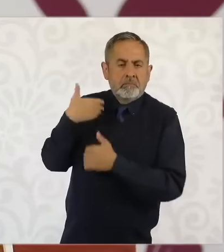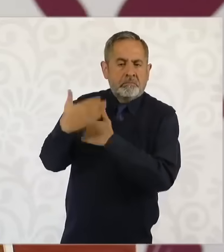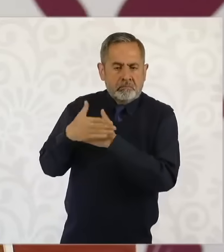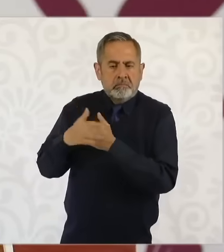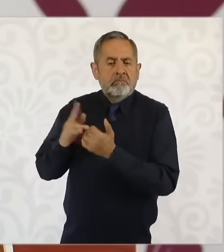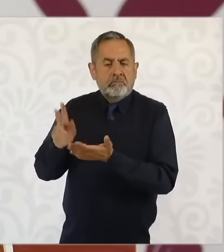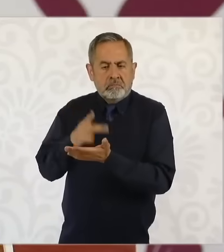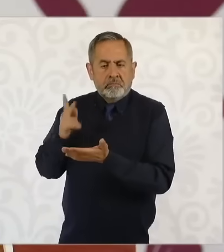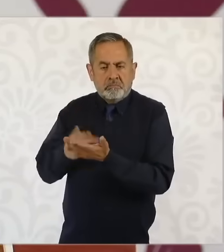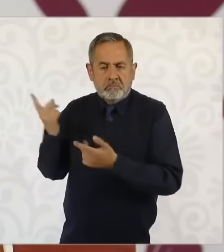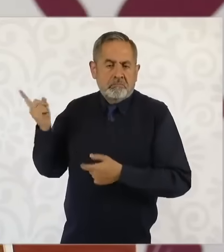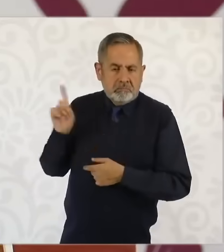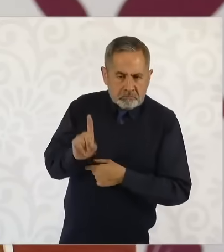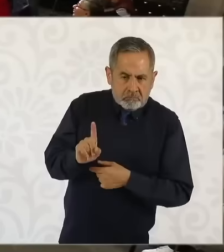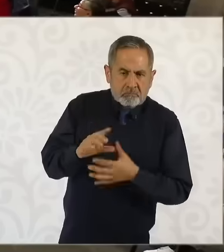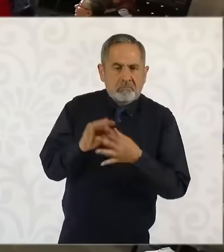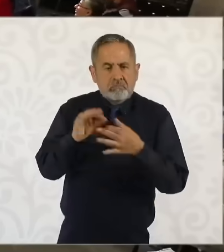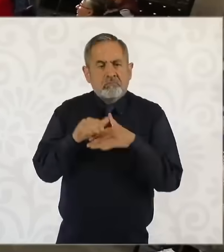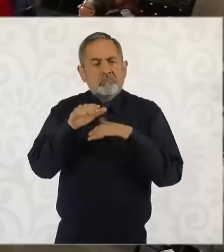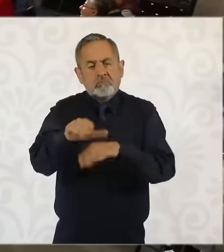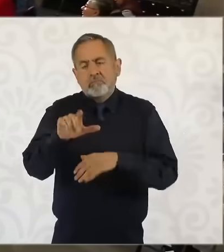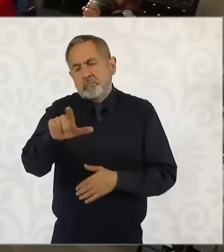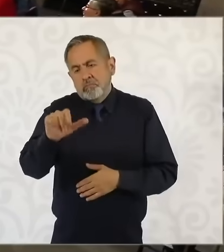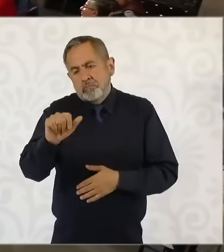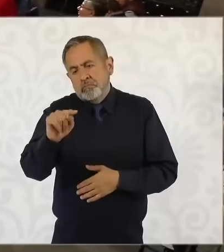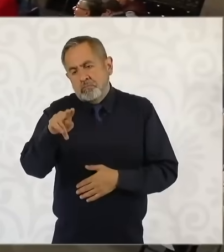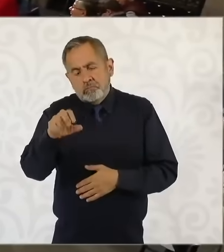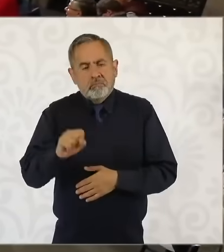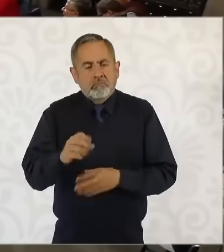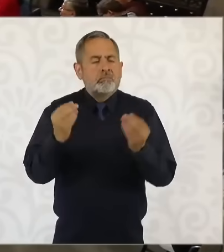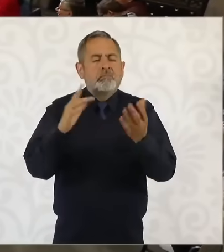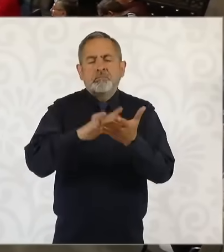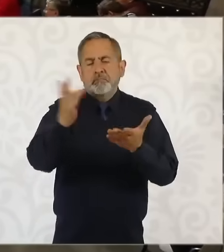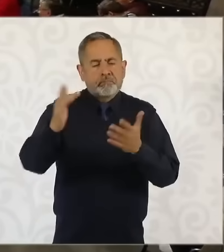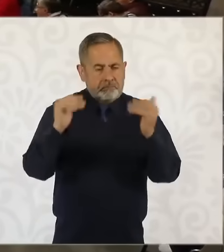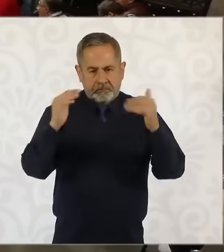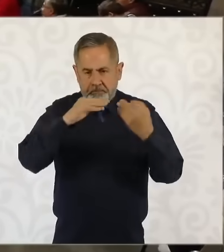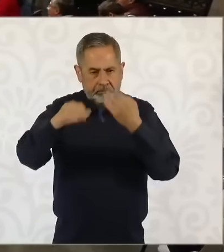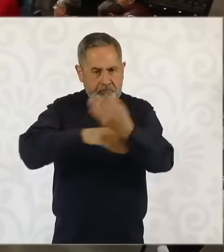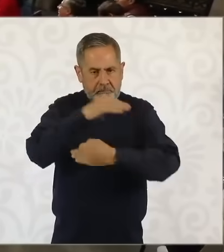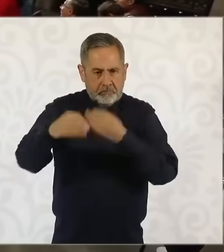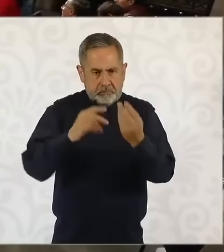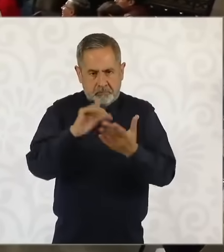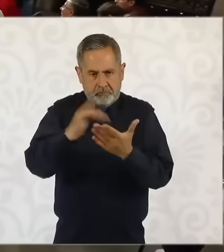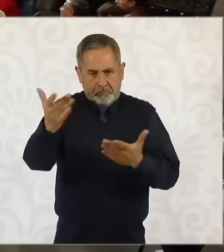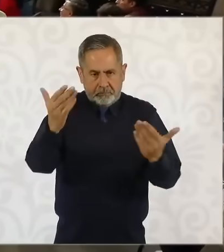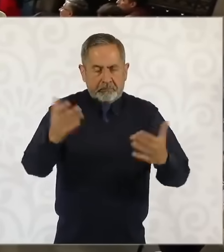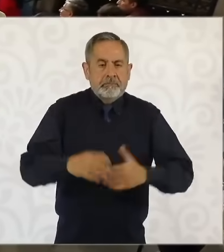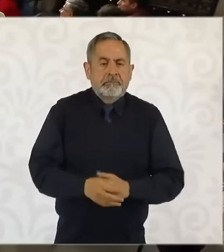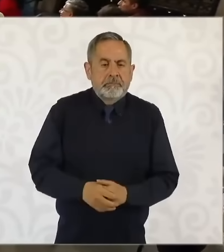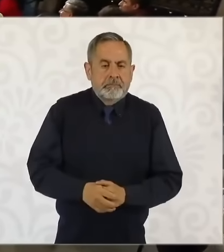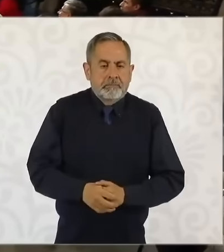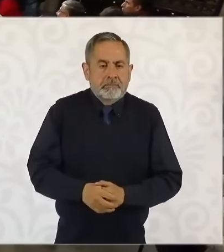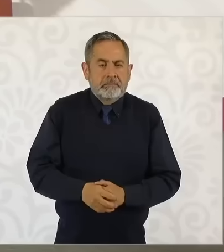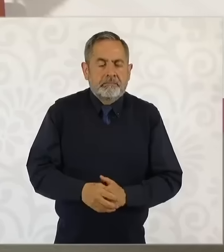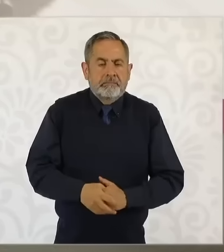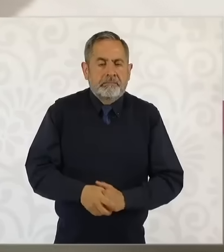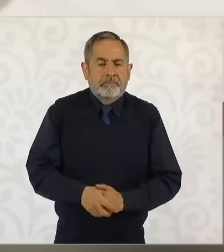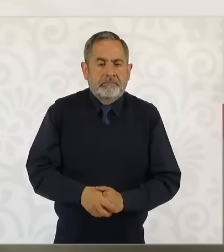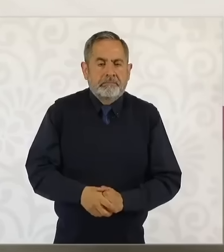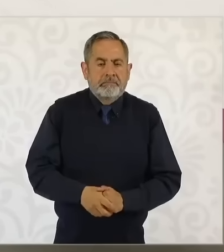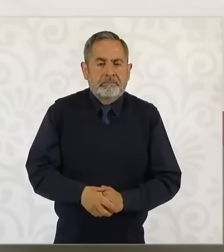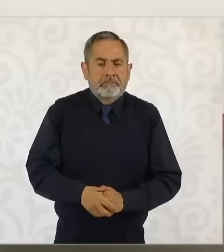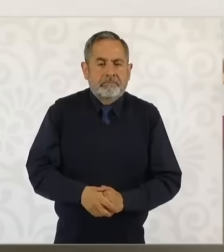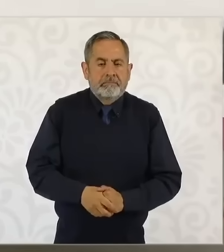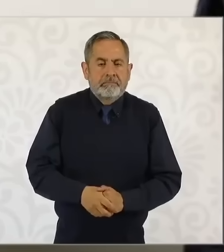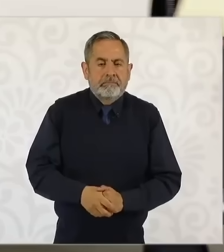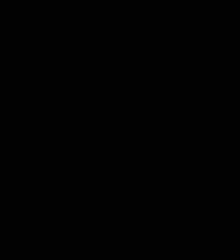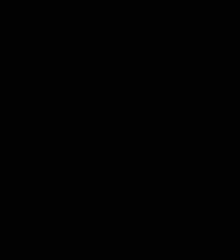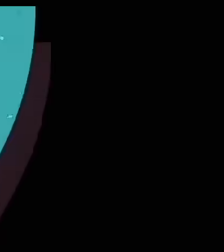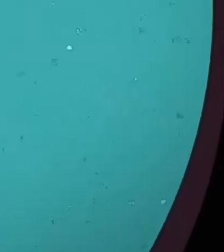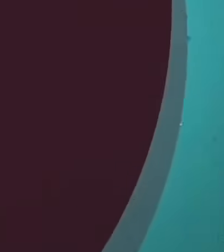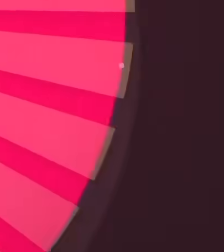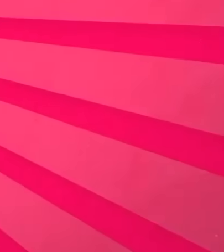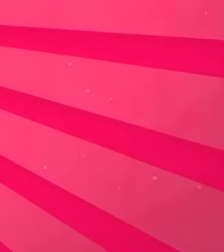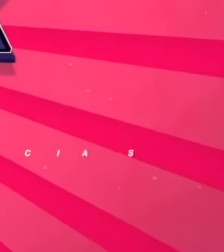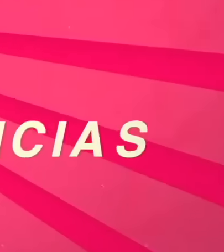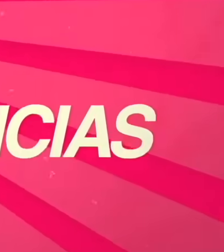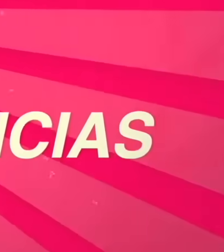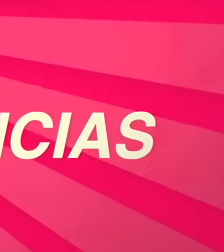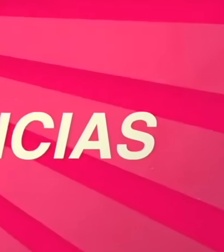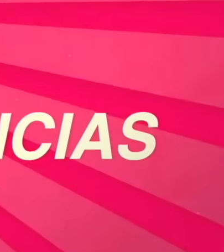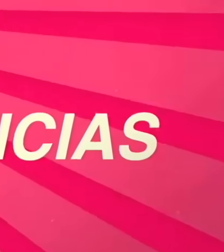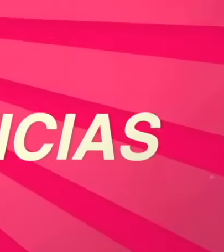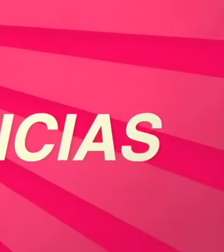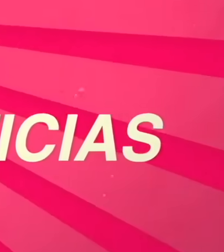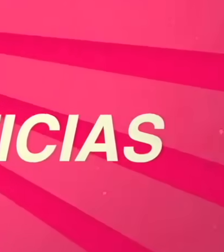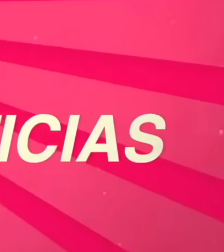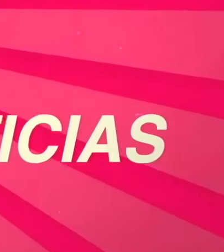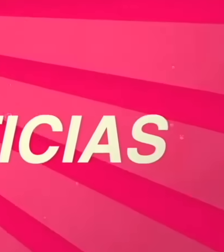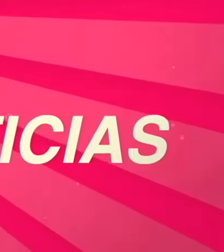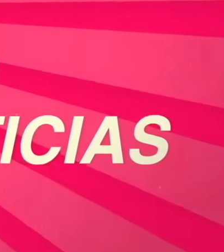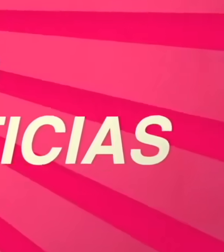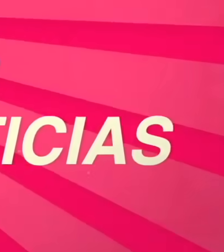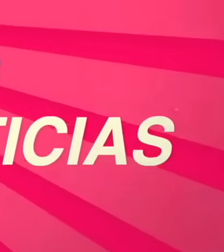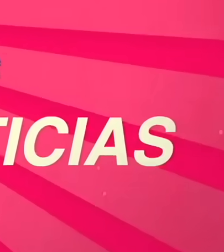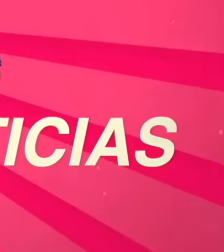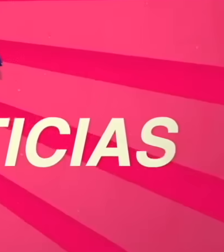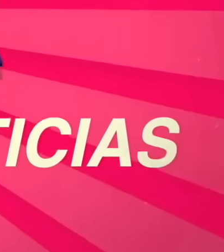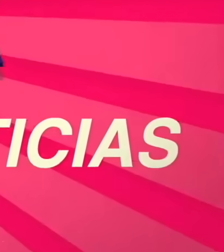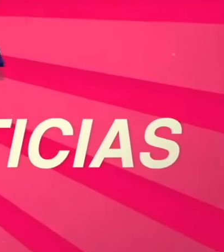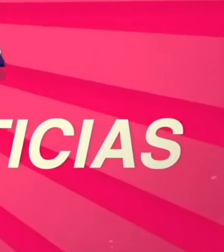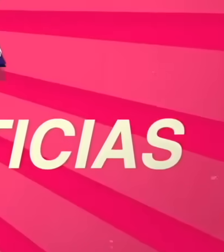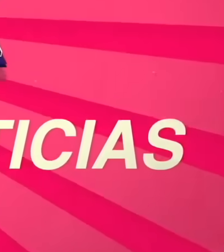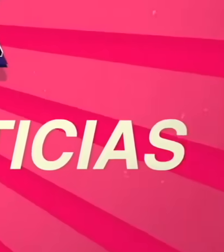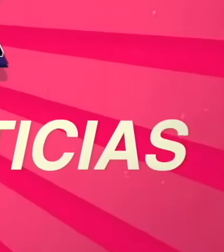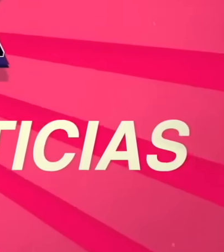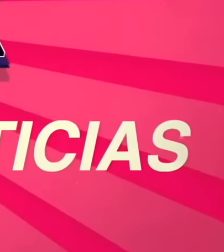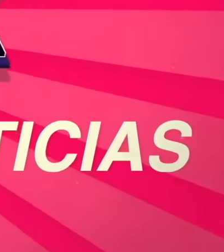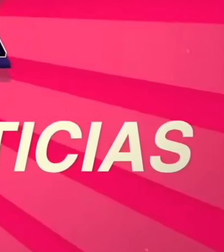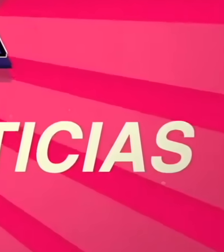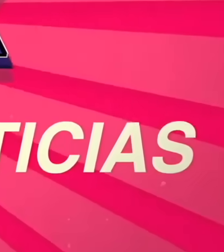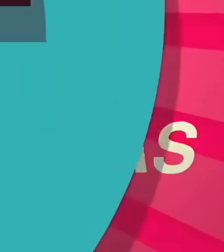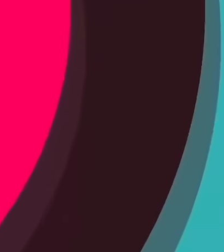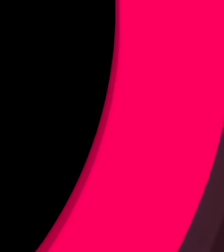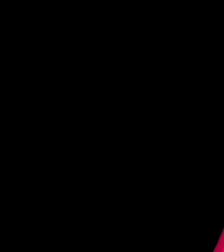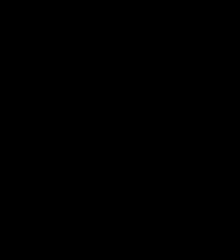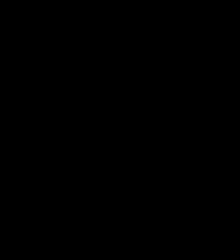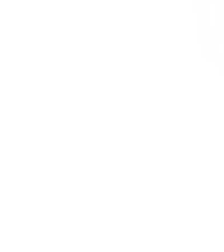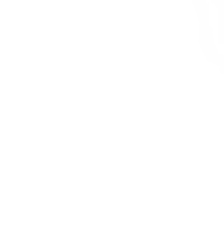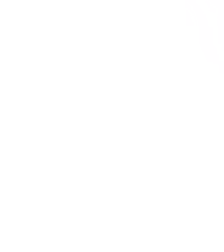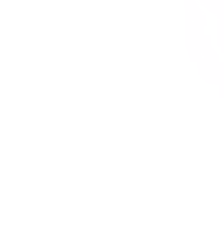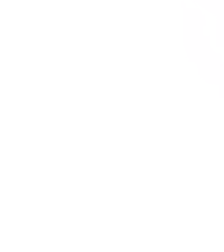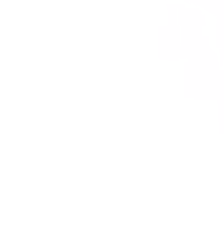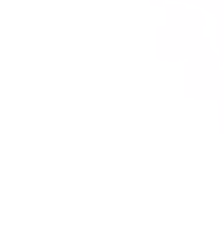viniendo para el caso de latinos otros latinos muchas gracias a todas y a todos gracias 9:30 ya